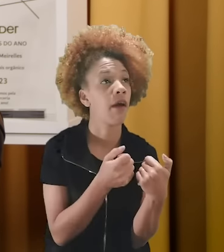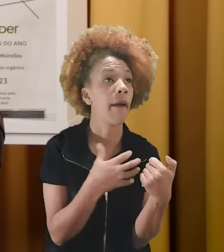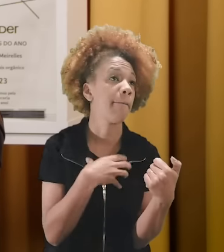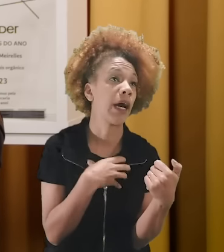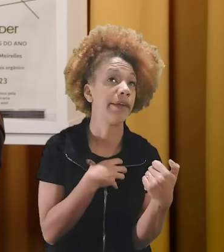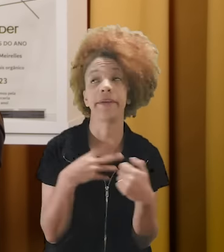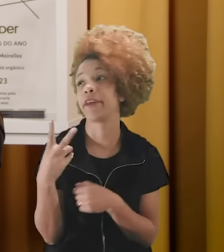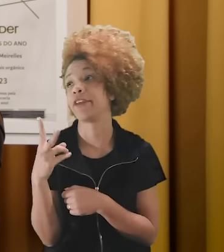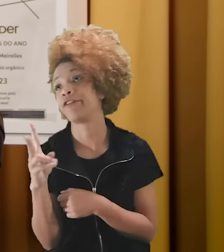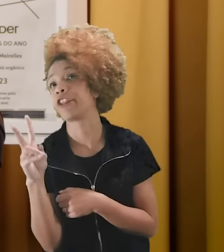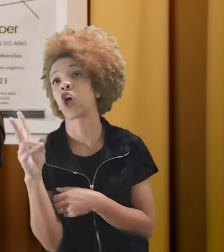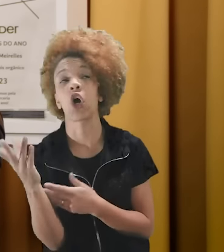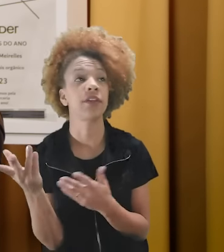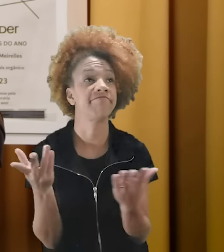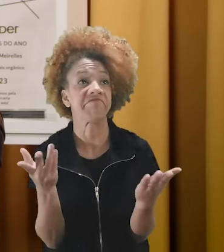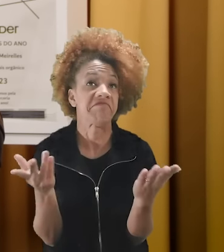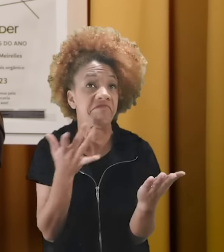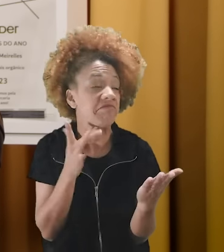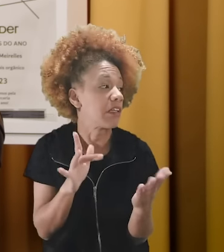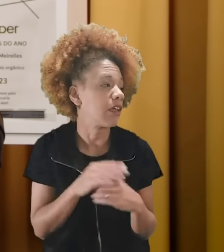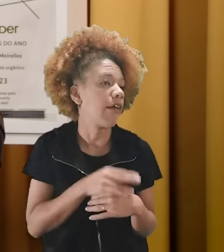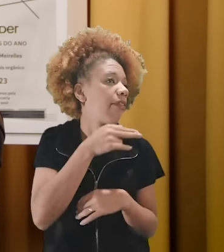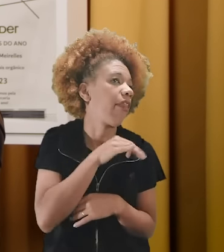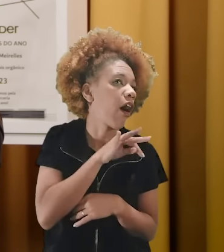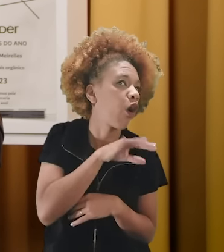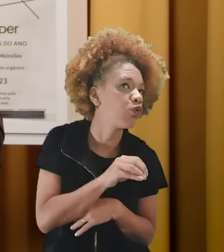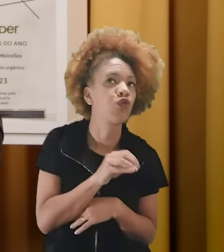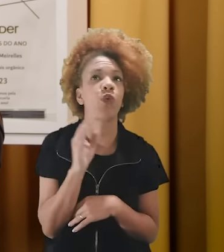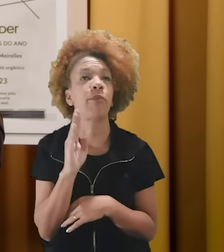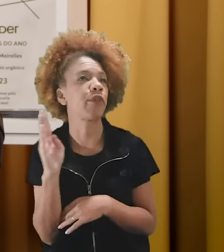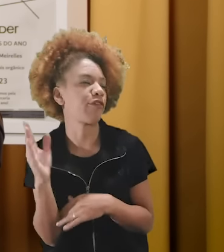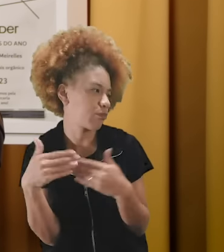Bahia e Vitória não Bahia e vitóri sempre é bom mas assim sei lá Náutico e Botafogo botar meu